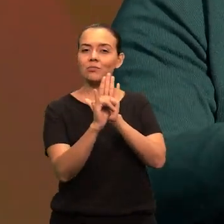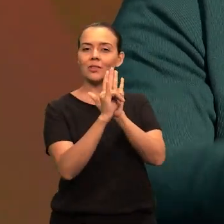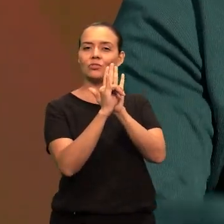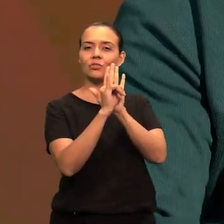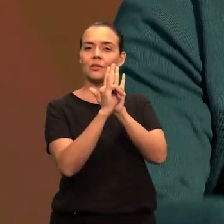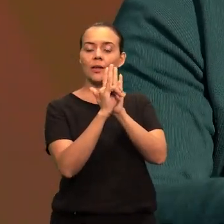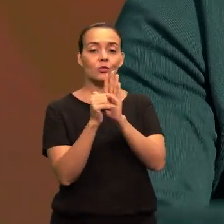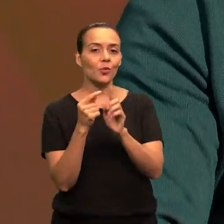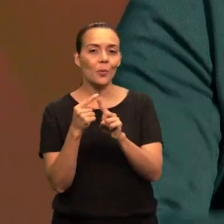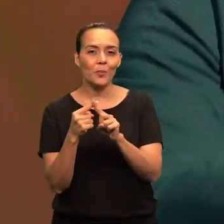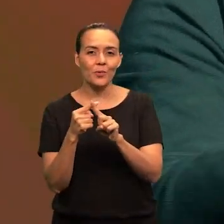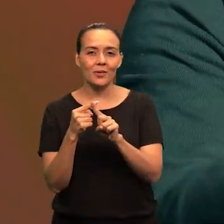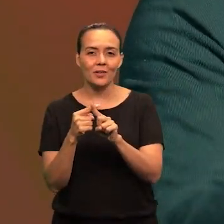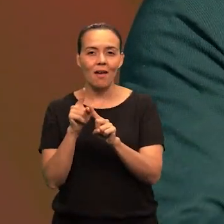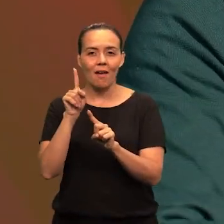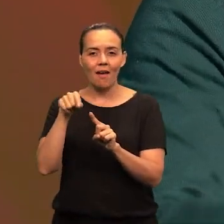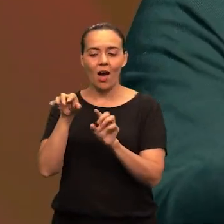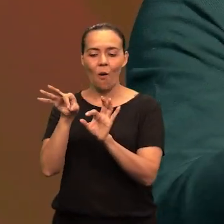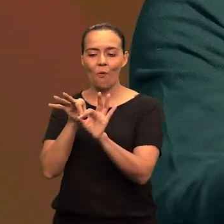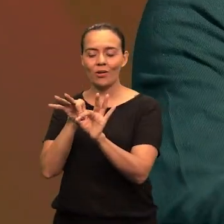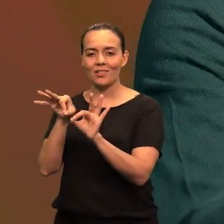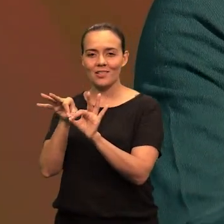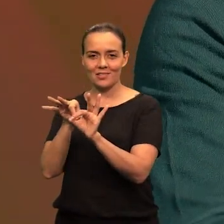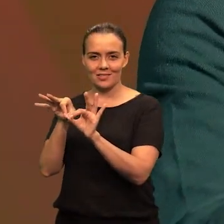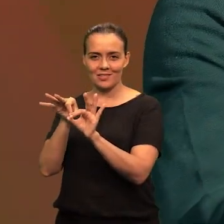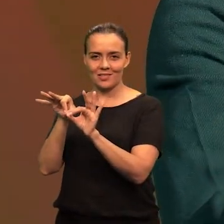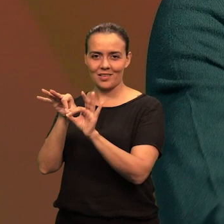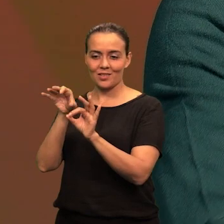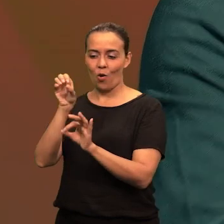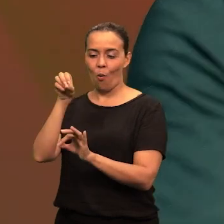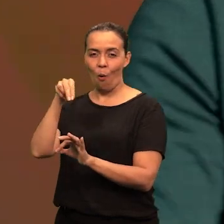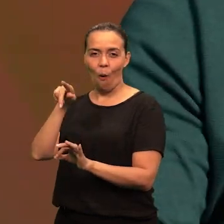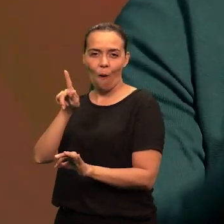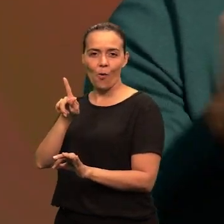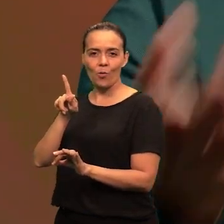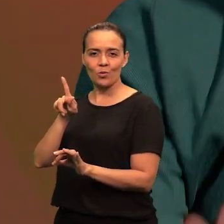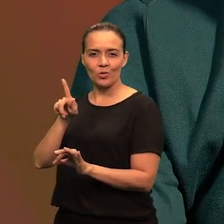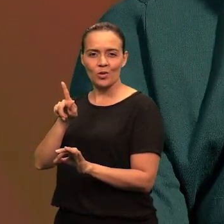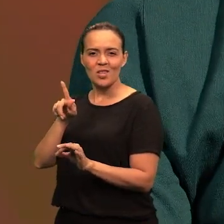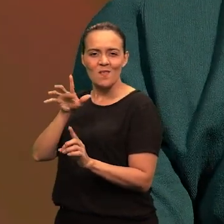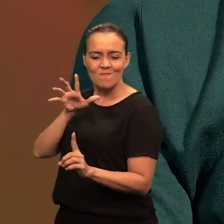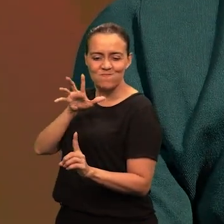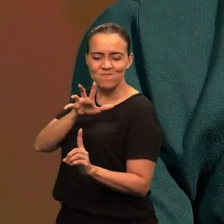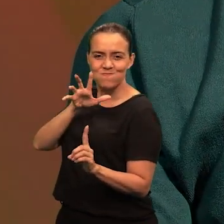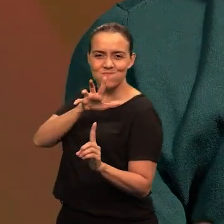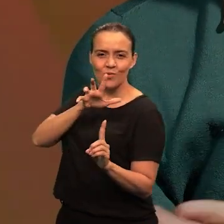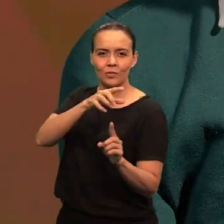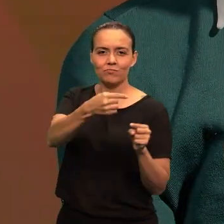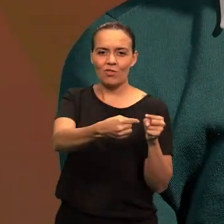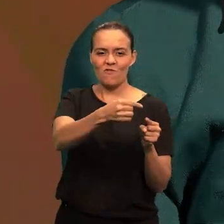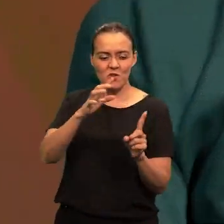era a demonstração da mobilização e da organização desses grupos que pressionaram as instâncias de poder,